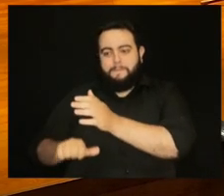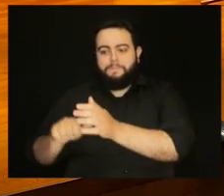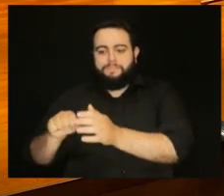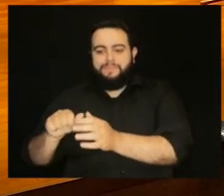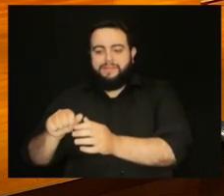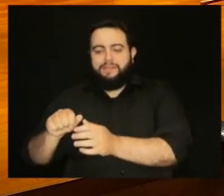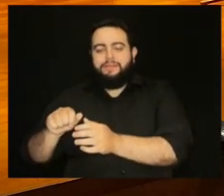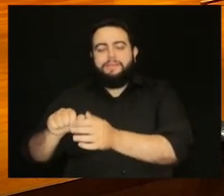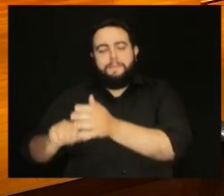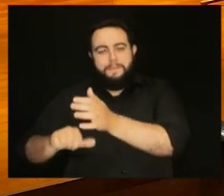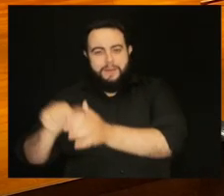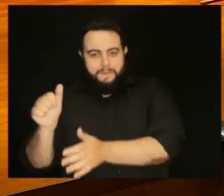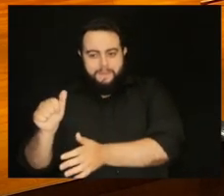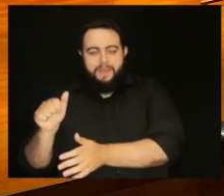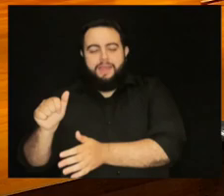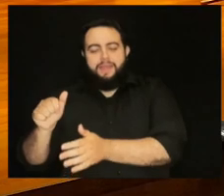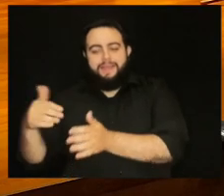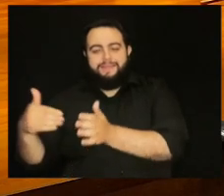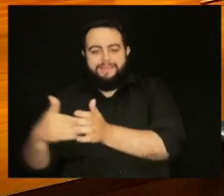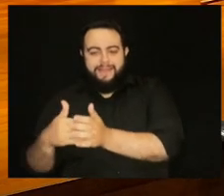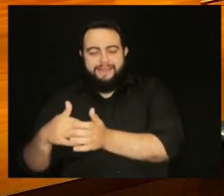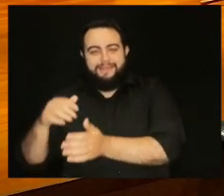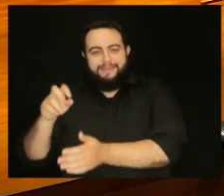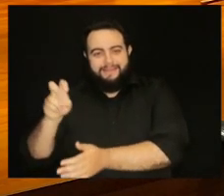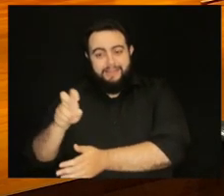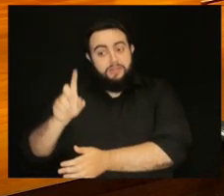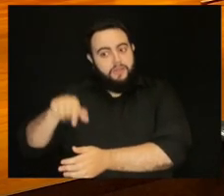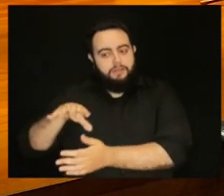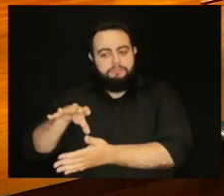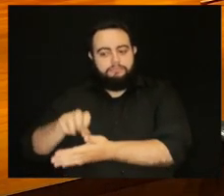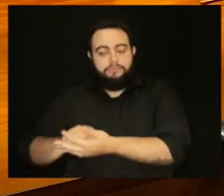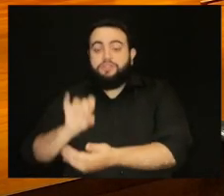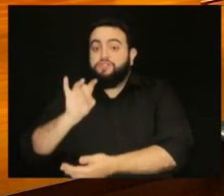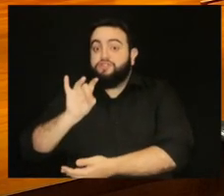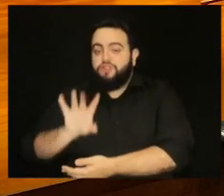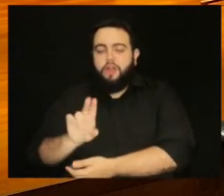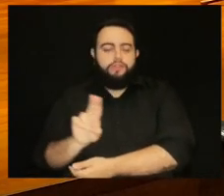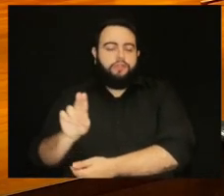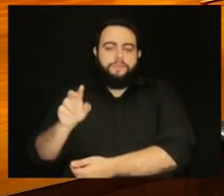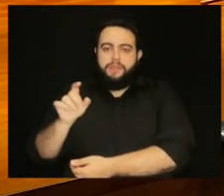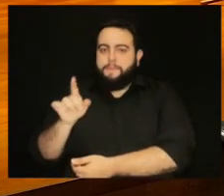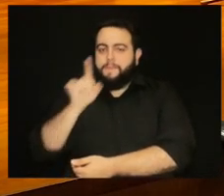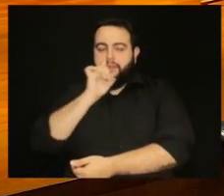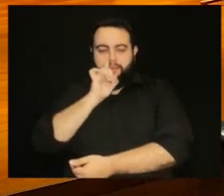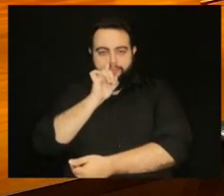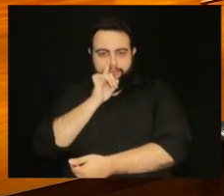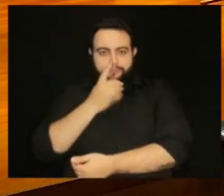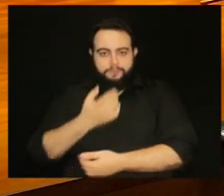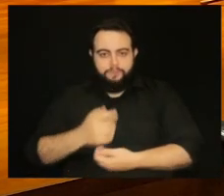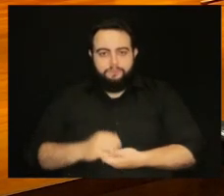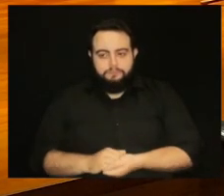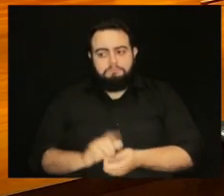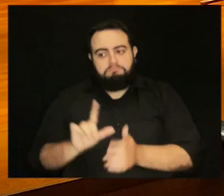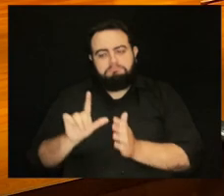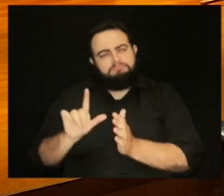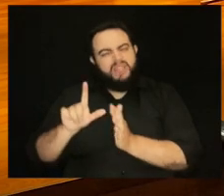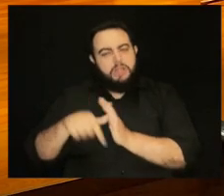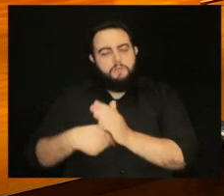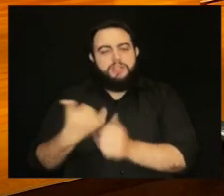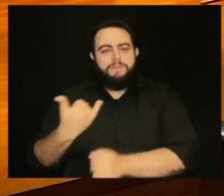era escrava, eram registrados só com o nome da mãe porque depois me disseram, não tenho certeza disso,